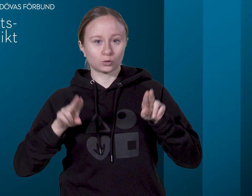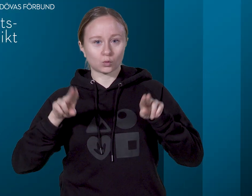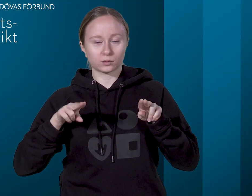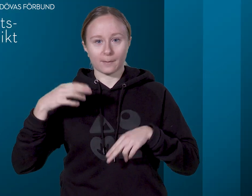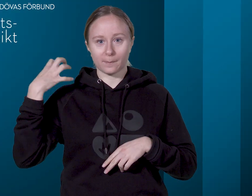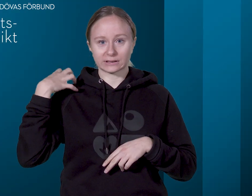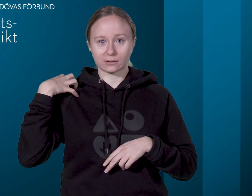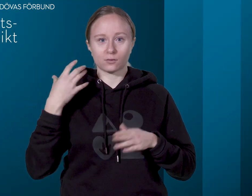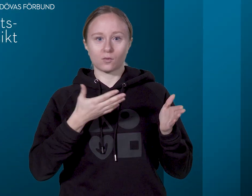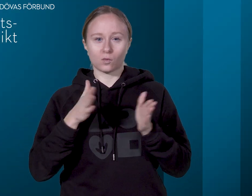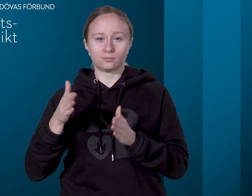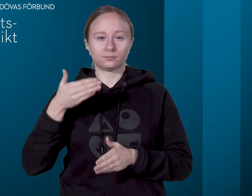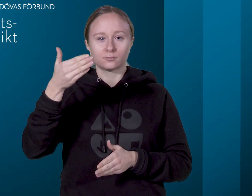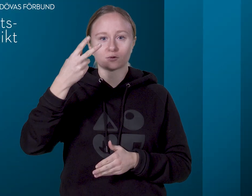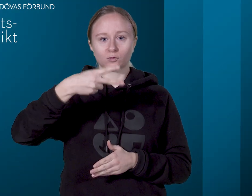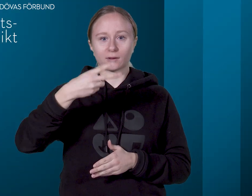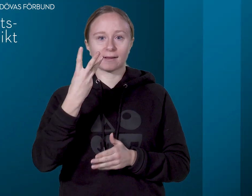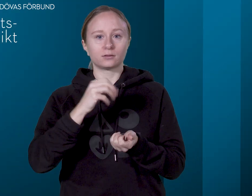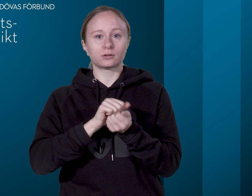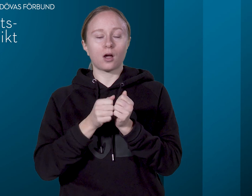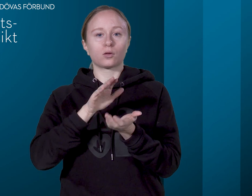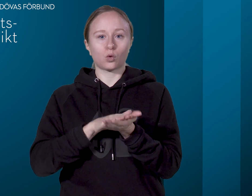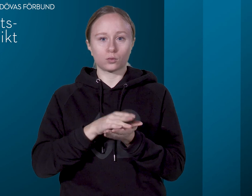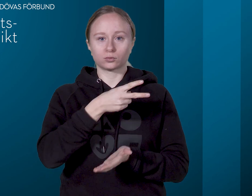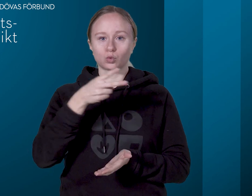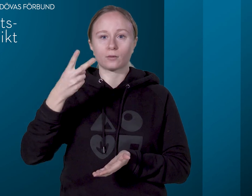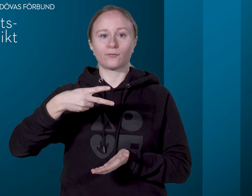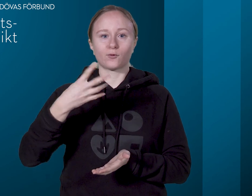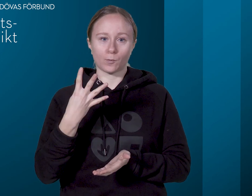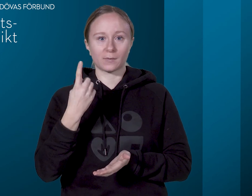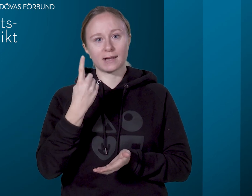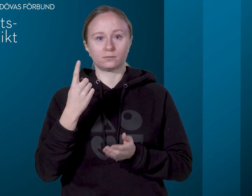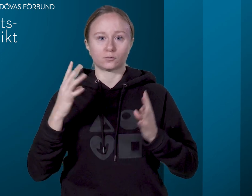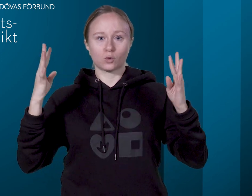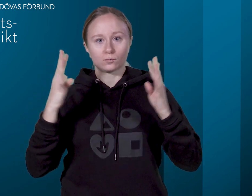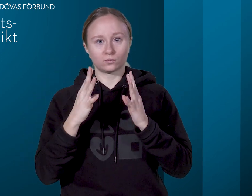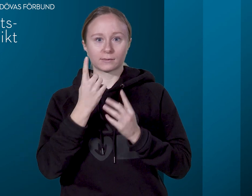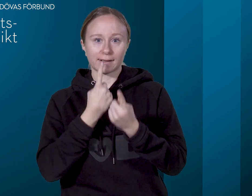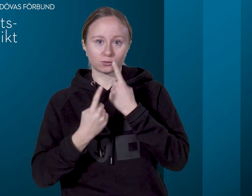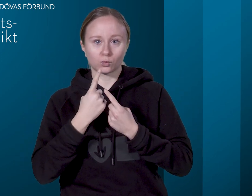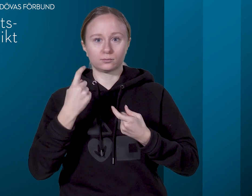Justitieministeriet arrangerade den 23 januari 2024 ett rundabordssamtal -